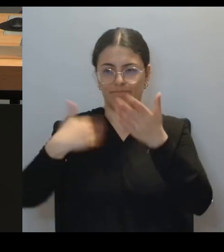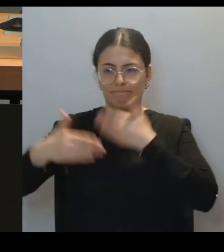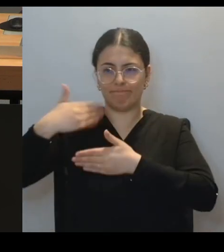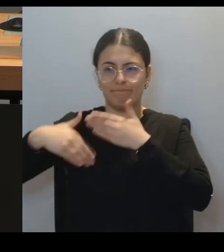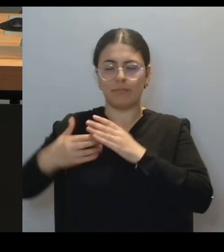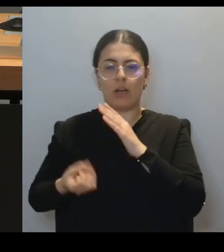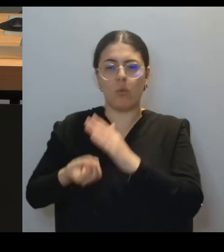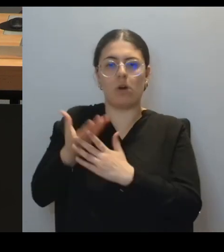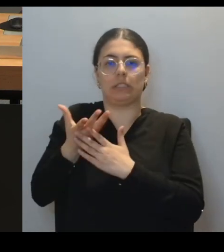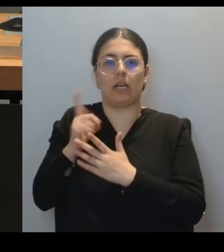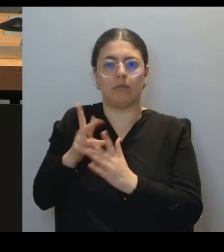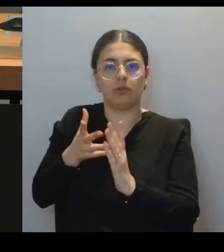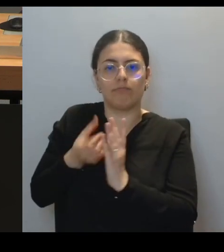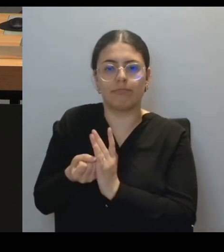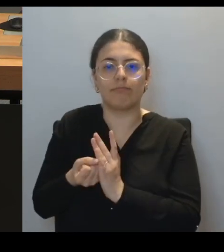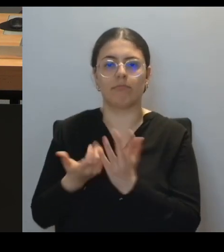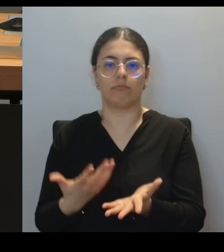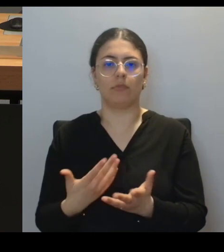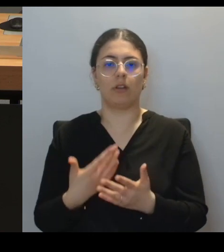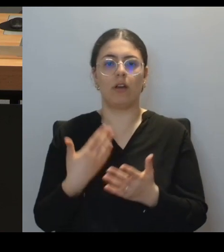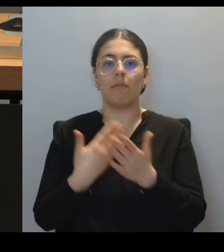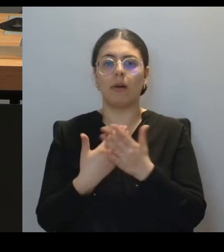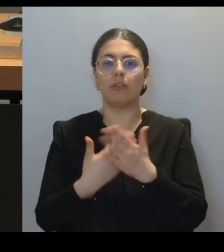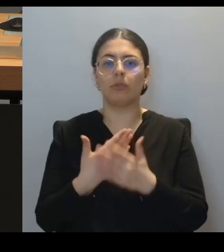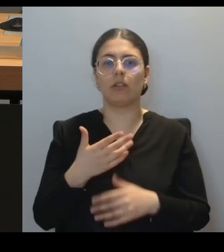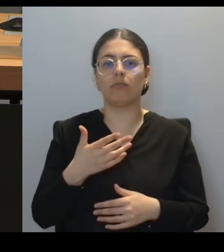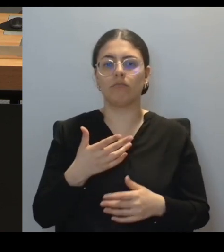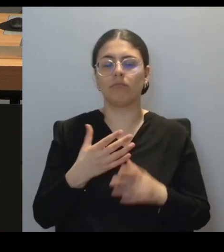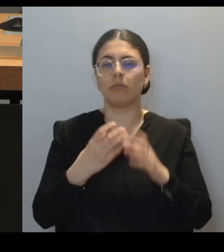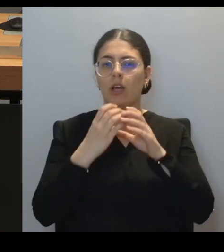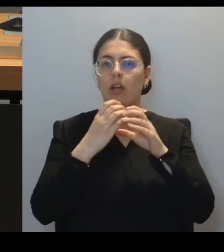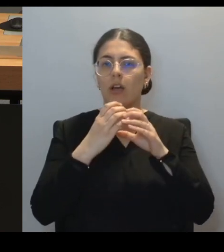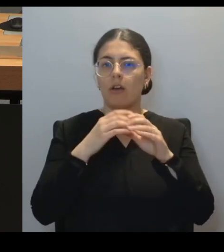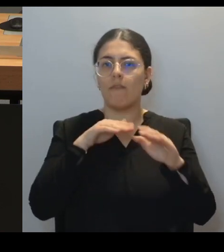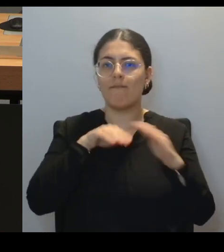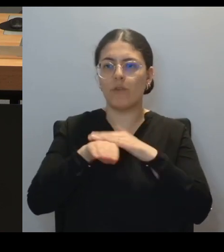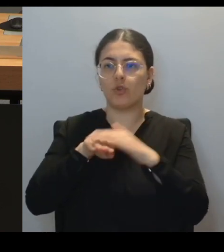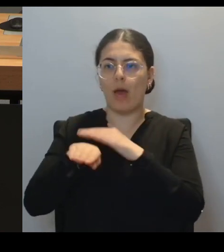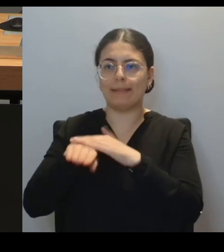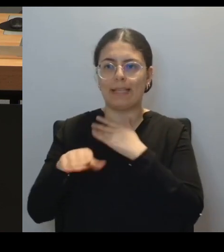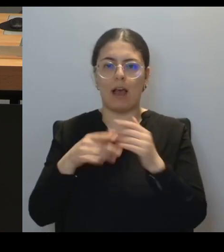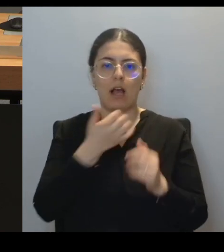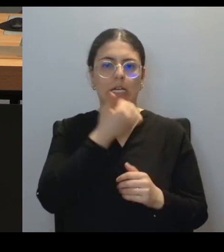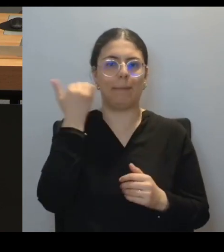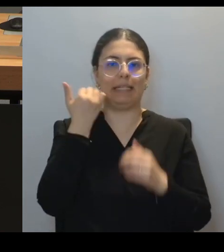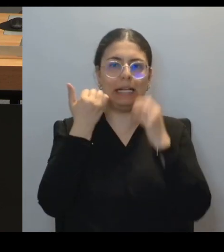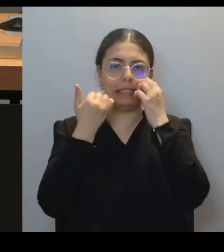blickt, liegt der Schlüssel für die Verbrechensvermeidung beim Schutz, in diesem Fall beim Bund, indem er endlich einen wirksamen Schutz